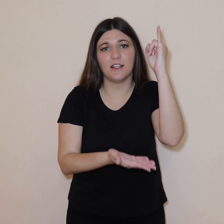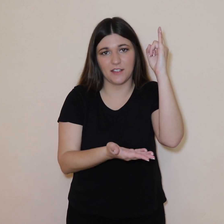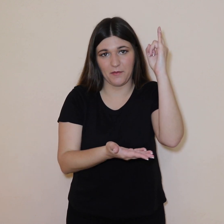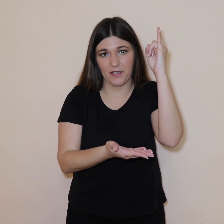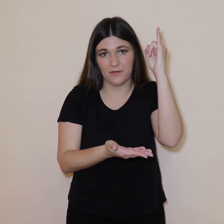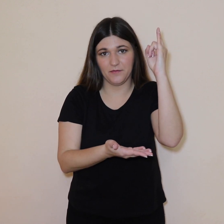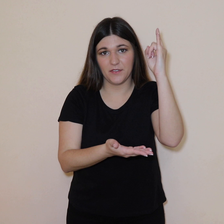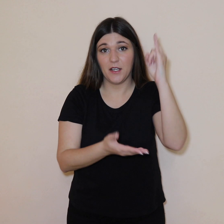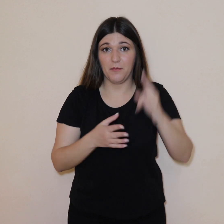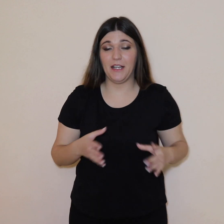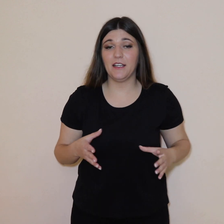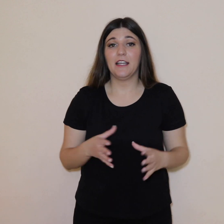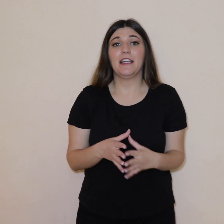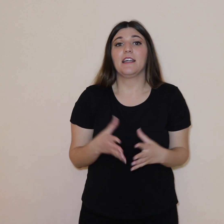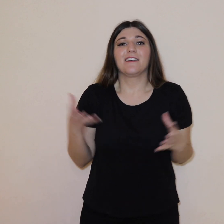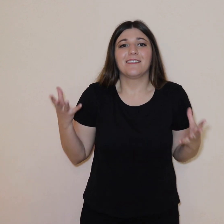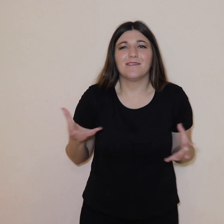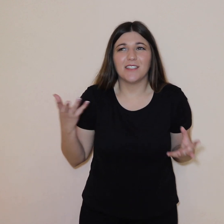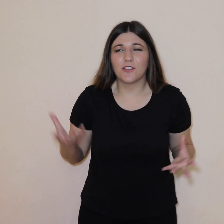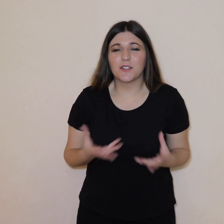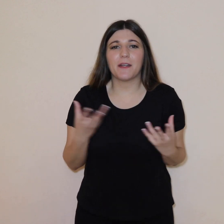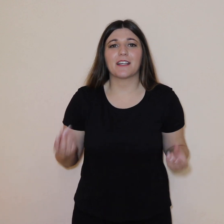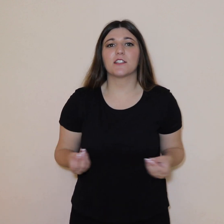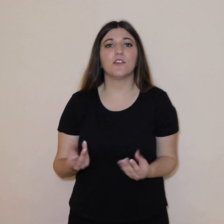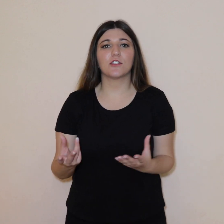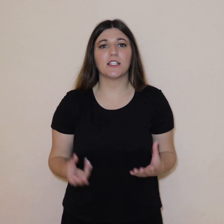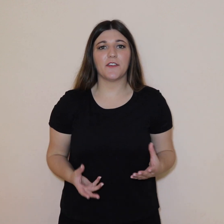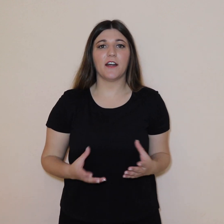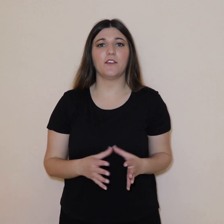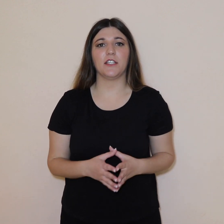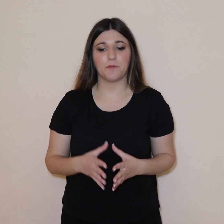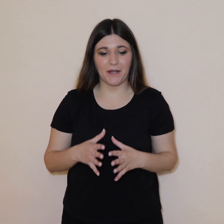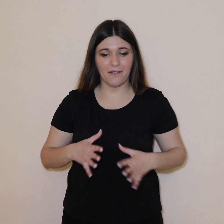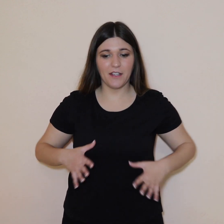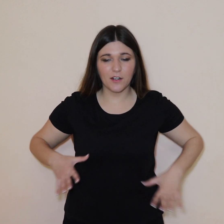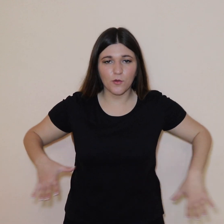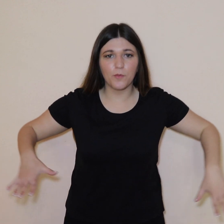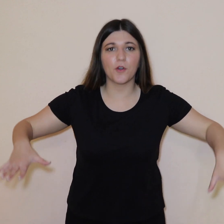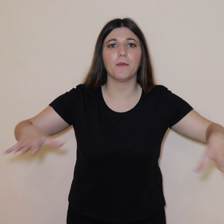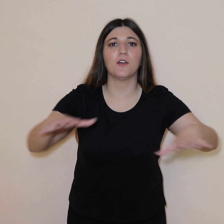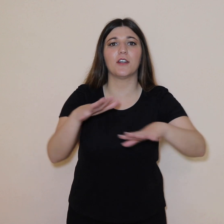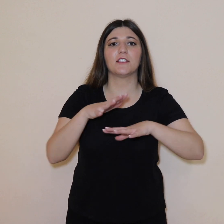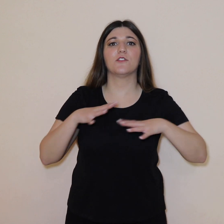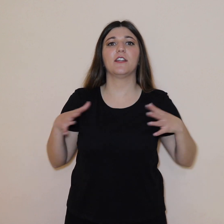también ¿vale? ¿Entonces para qué es esto de los clasificadores? Para ver un poco mejor la historia